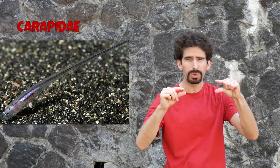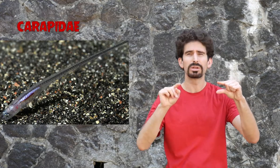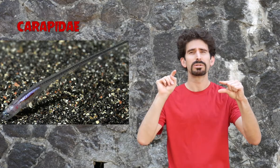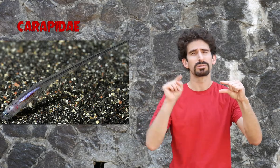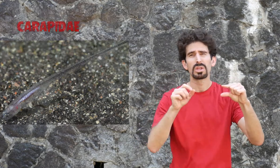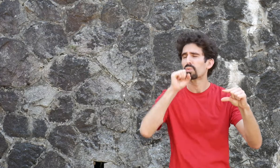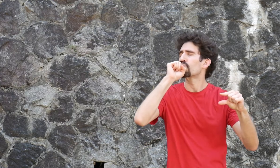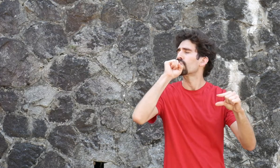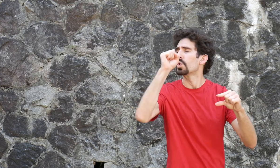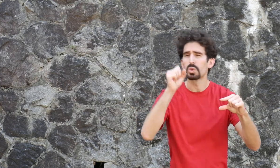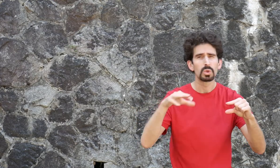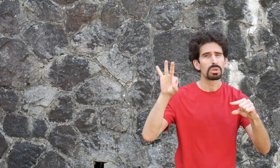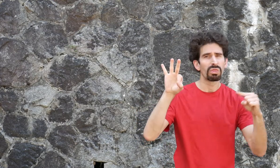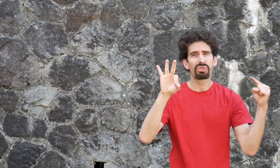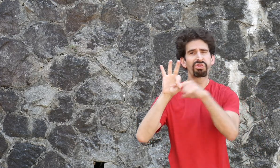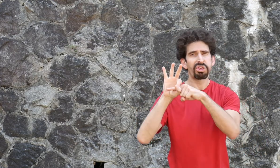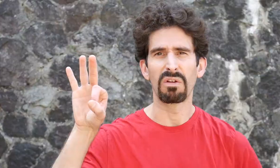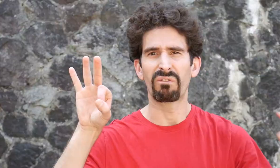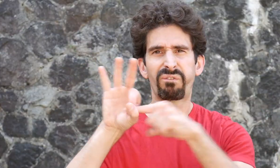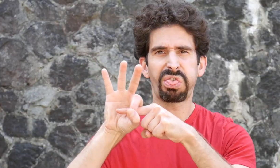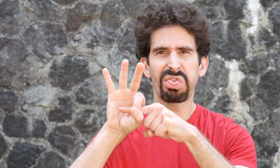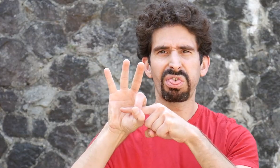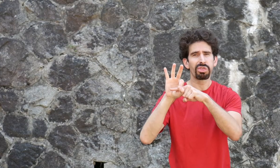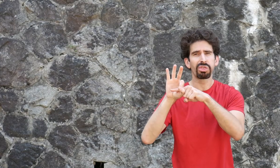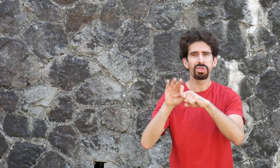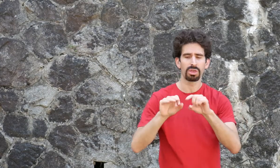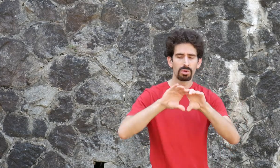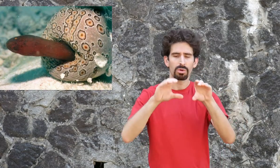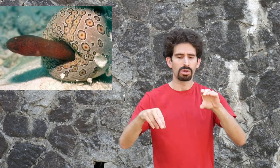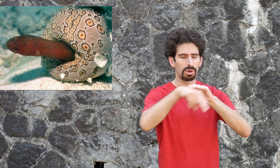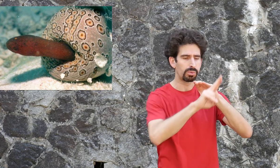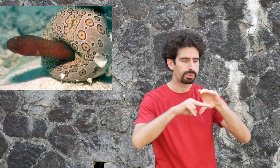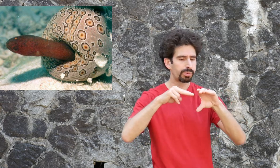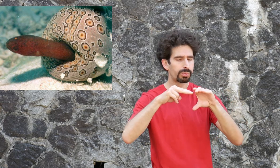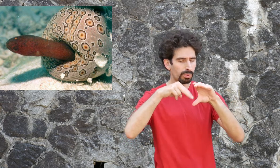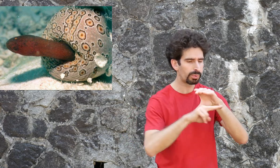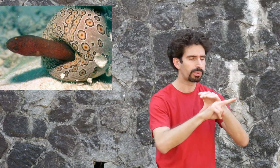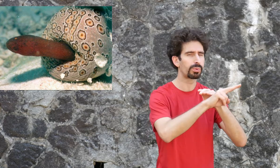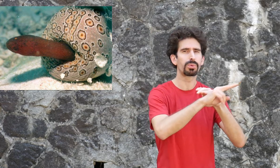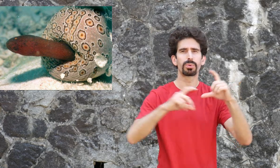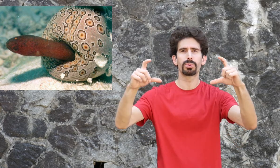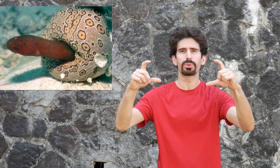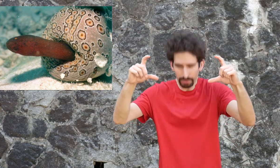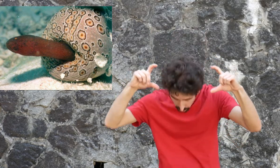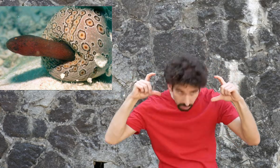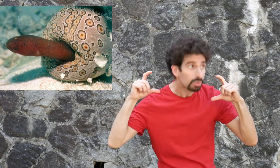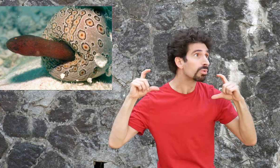Il adore pénétrer l'anus. Il entre et ressort du derrière du concombre de mer.